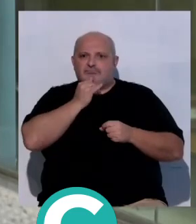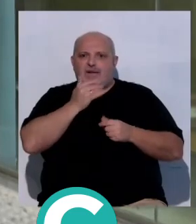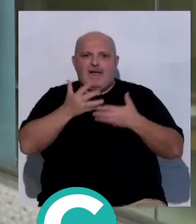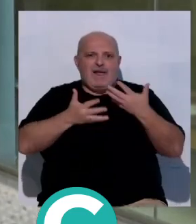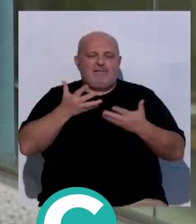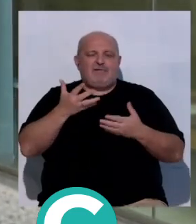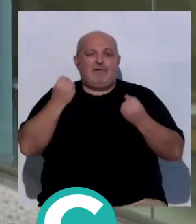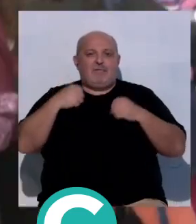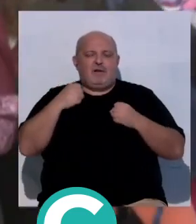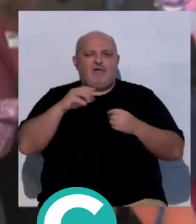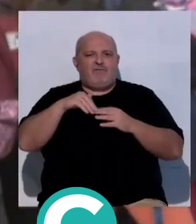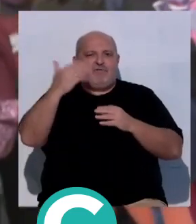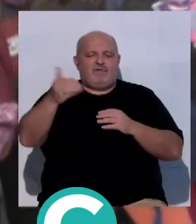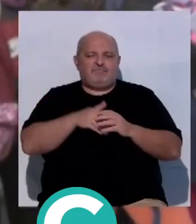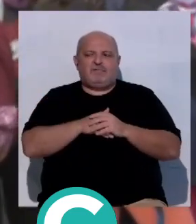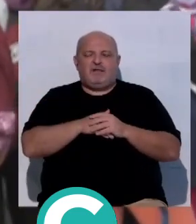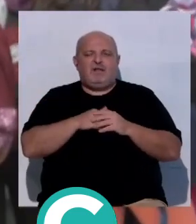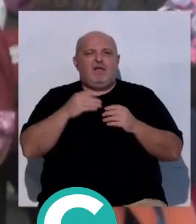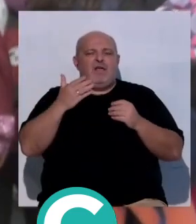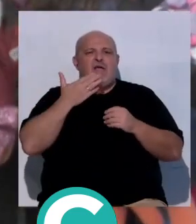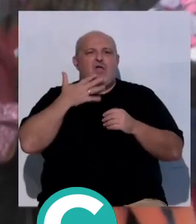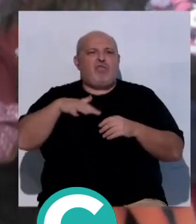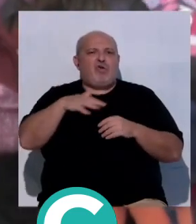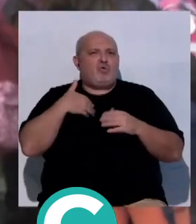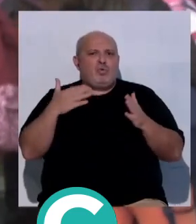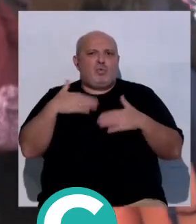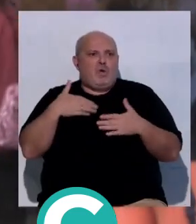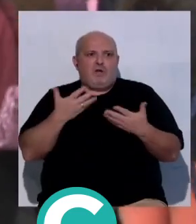prácticas externas también el espacio de ocio que nosotros aquí por ejemplo no tenemos ni máquinas